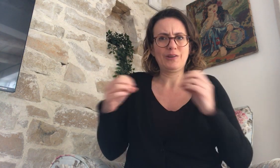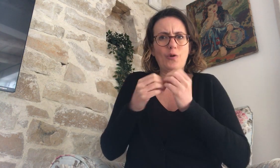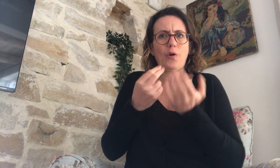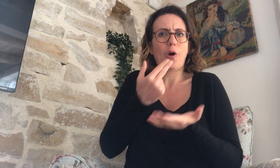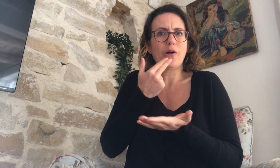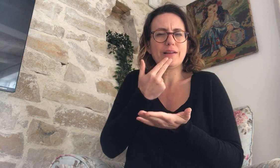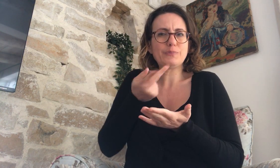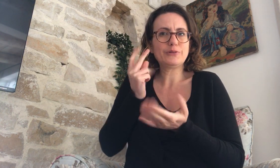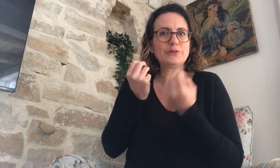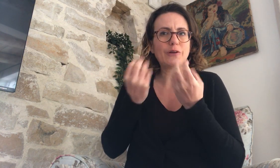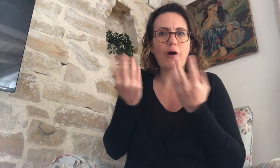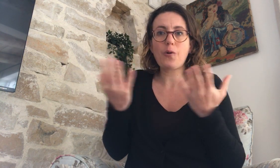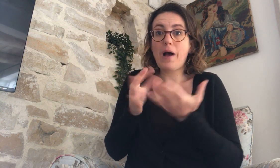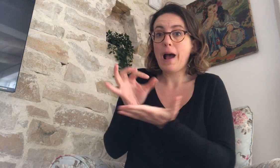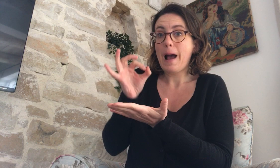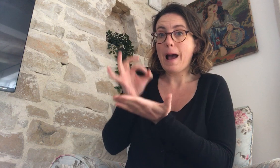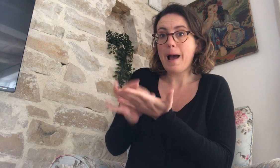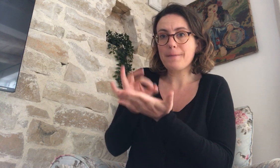L'utilisation d'Inclood se réfère surtout à l'application.